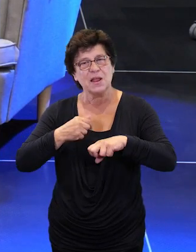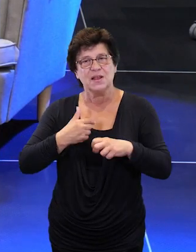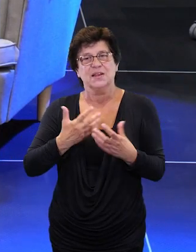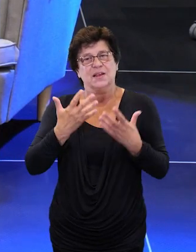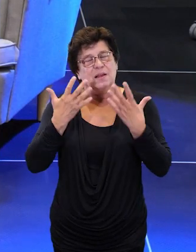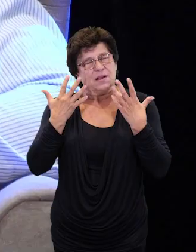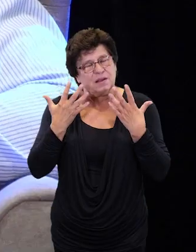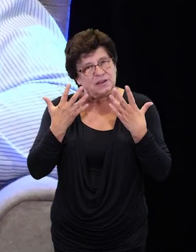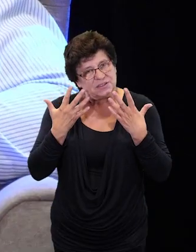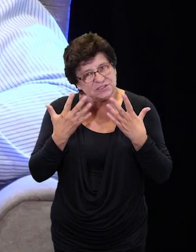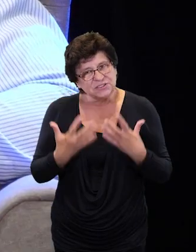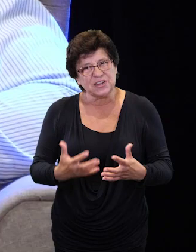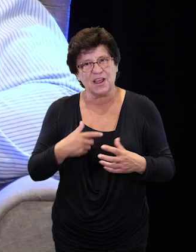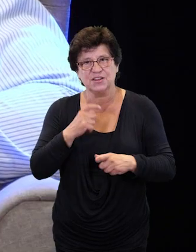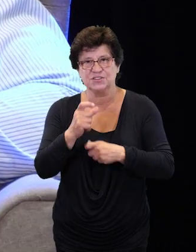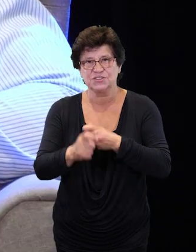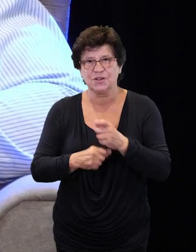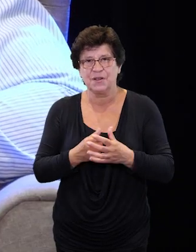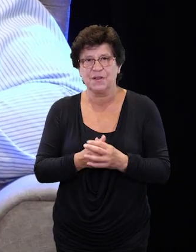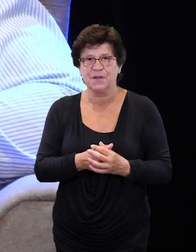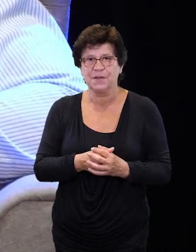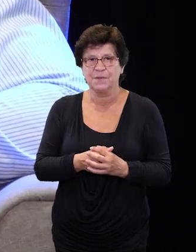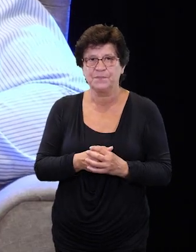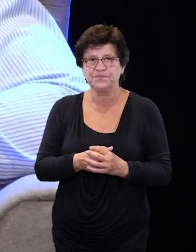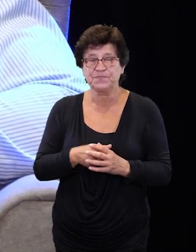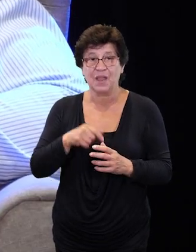i serial, który powstaje w Polsce, jest totalnie niewiarygodny,